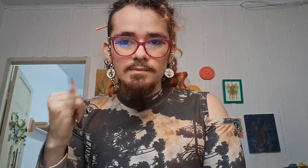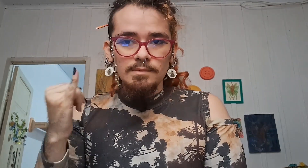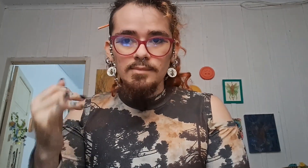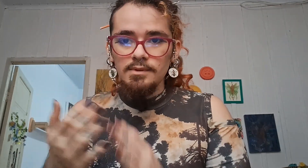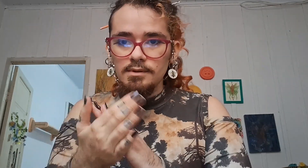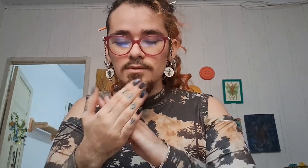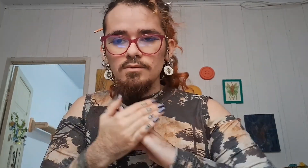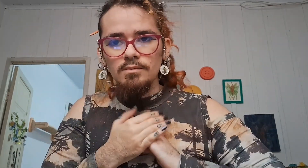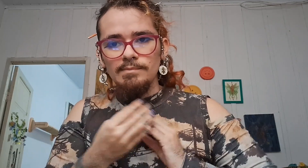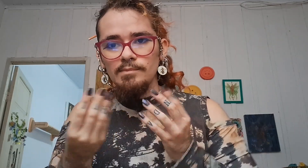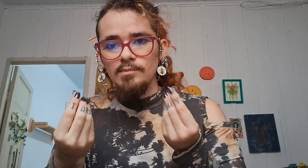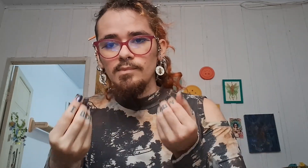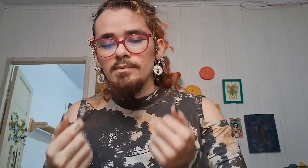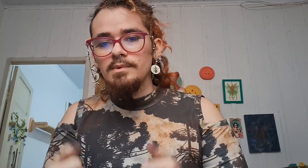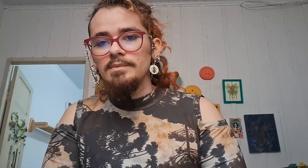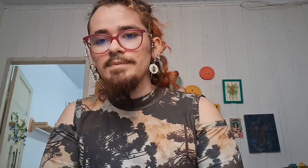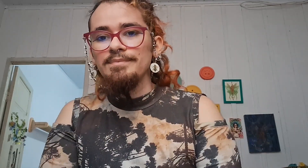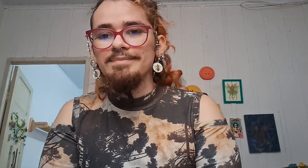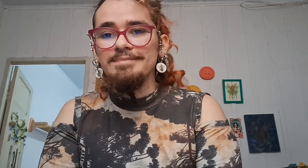e isso foi importante me ajudou bastante saber